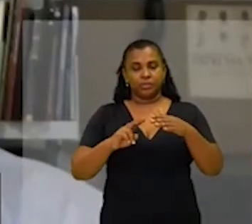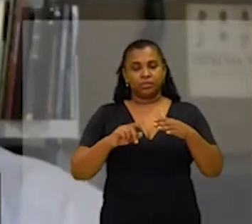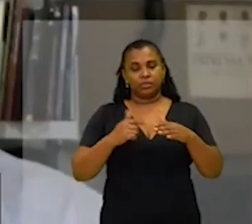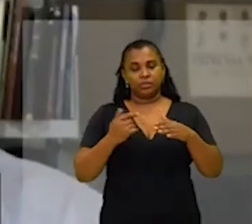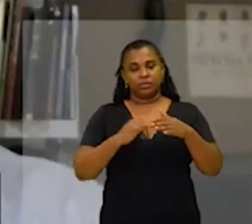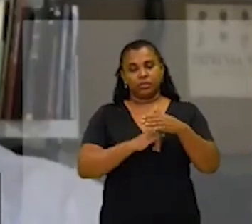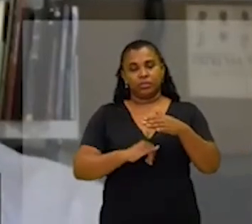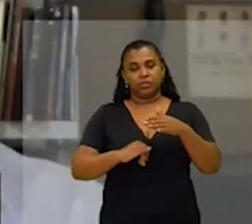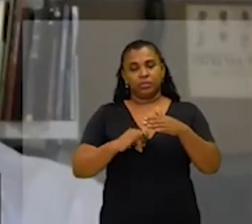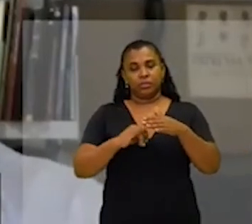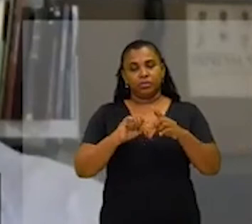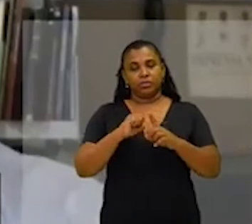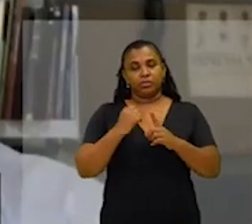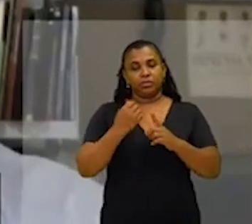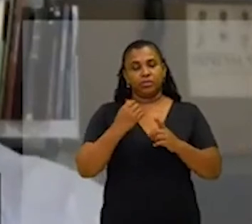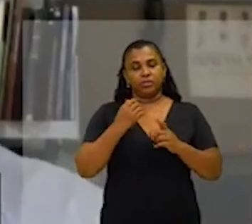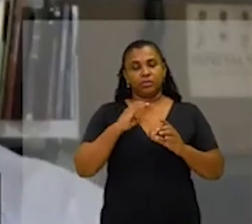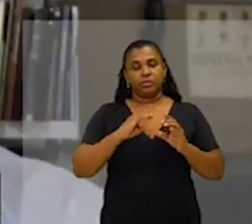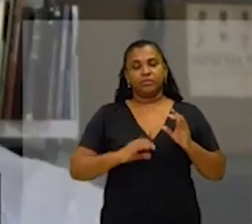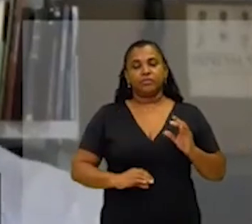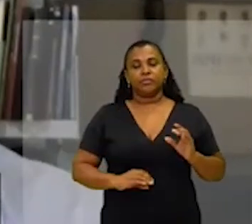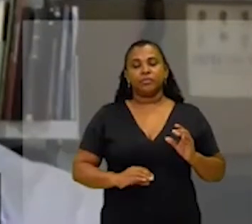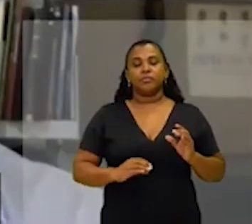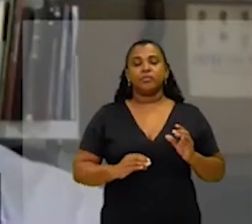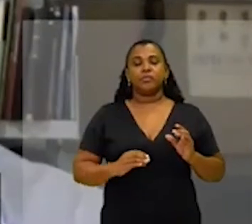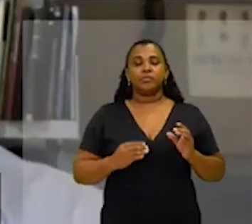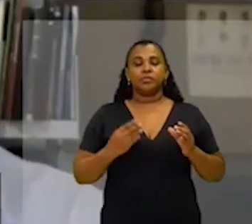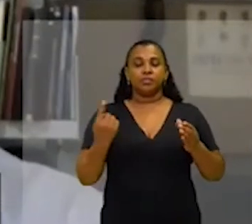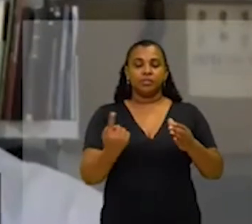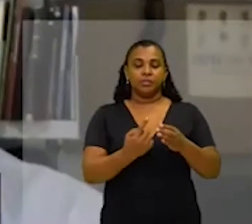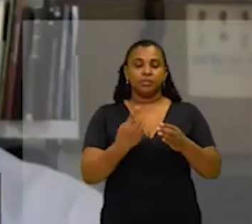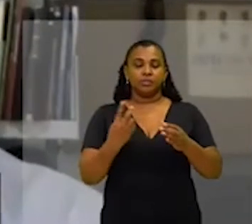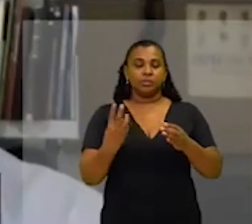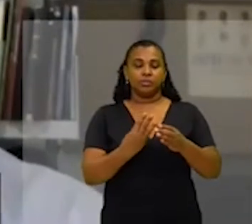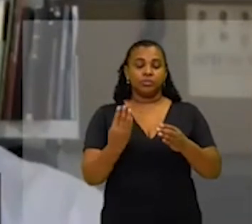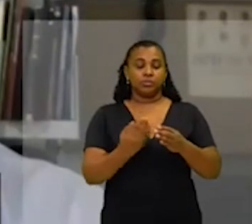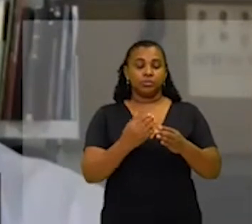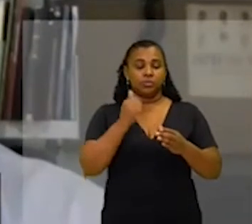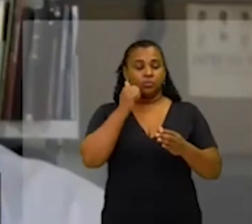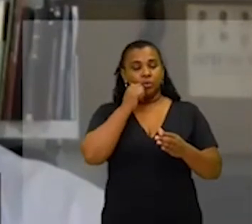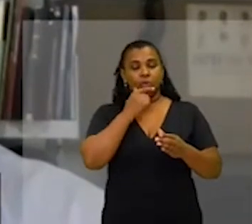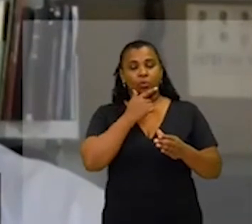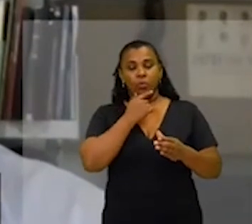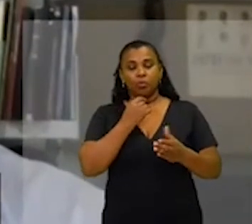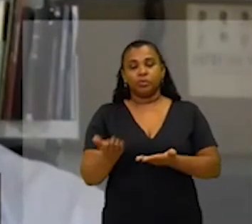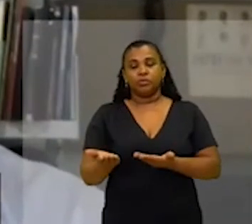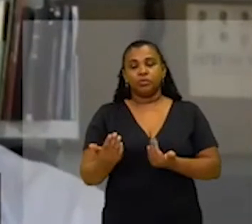sociedade civil o sentido de incluir jovens negros e negros no mercado de trabalho então são muitas